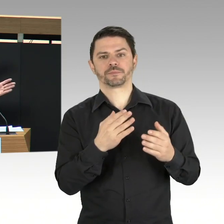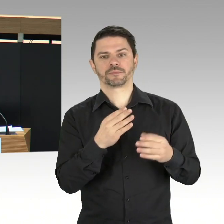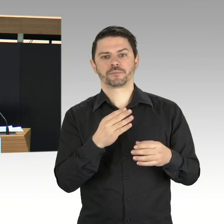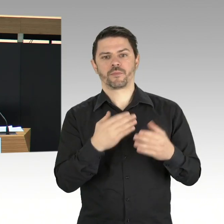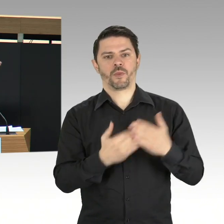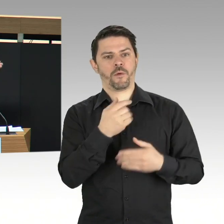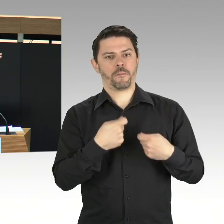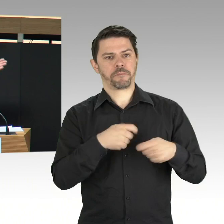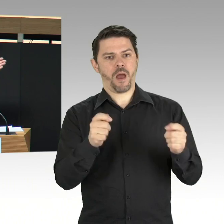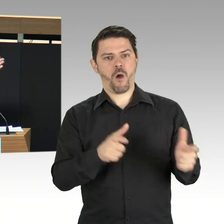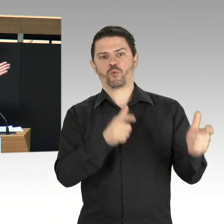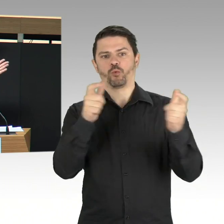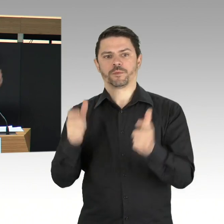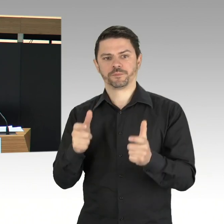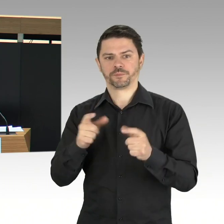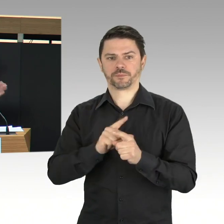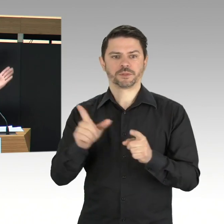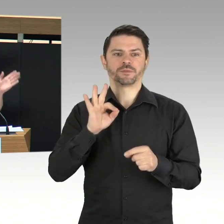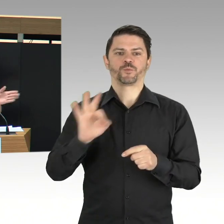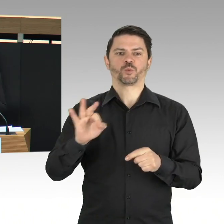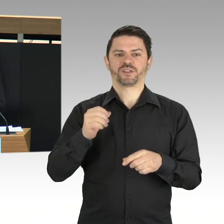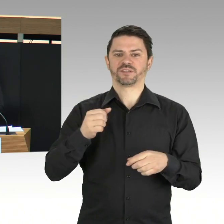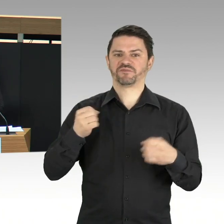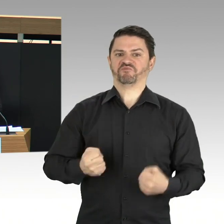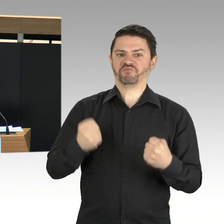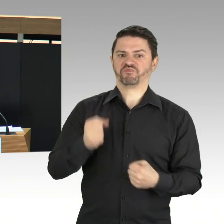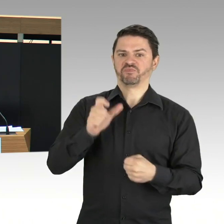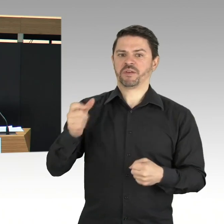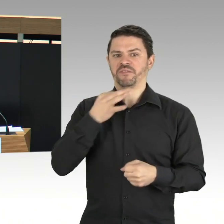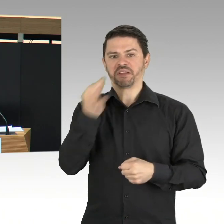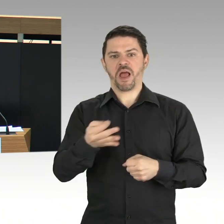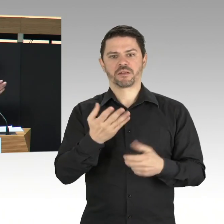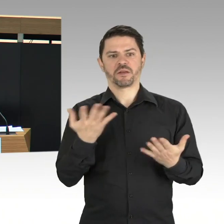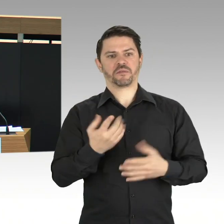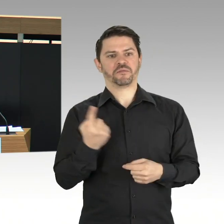Nach Ihrer Theorie, also der Markt regelt Angebot und Nachfrage. Wenn man ihn denn nur lässt,